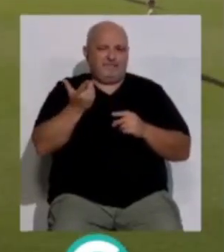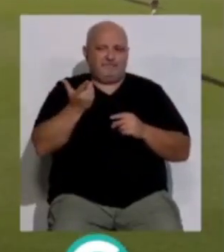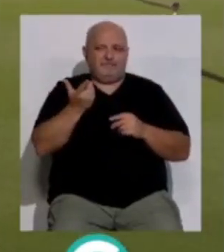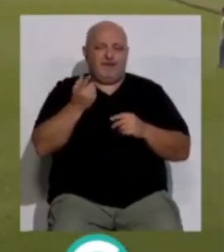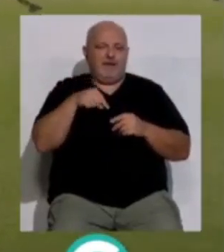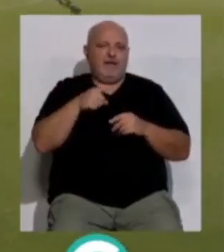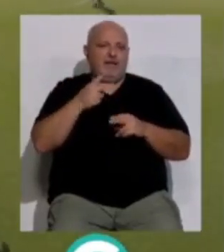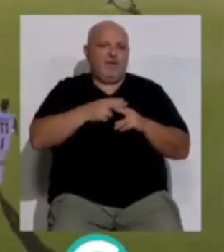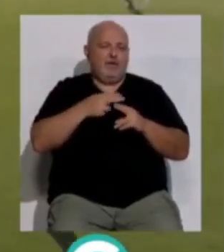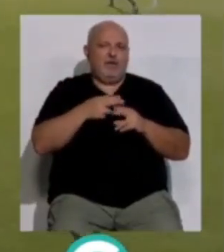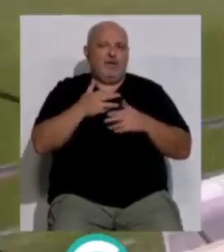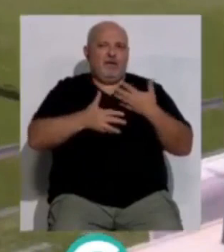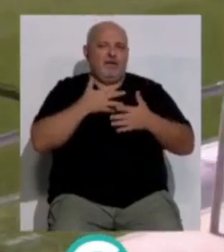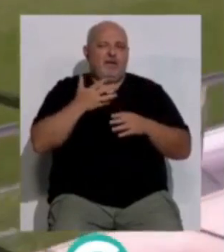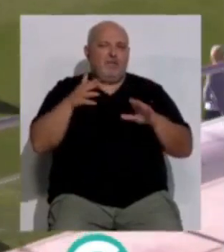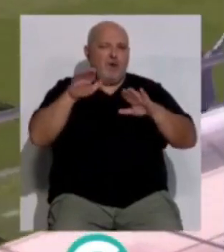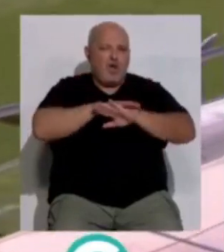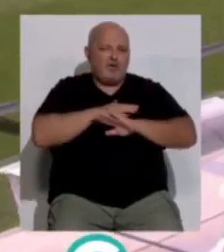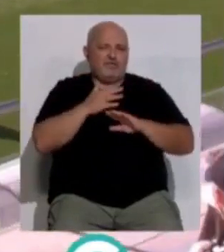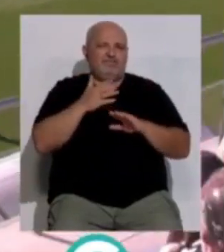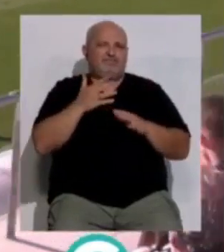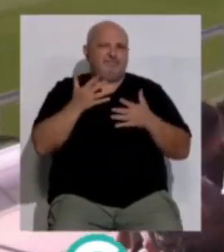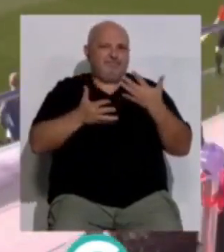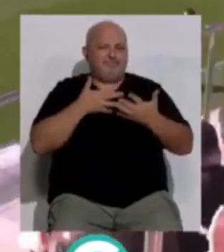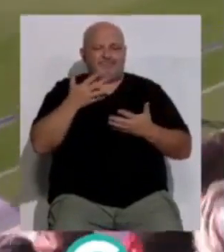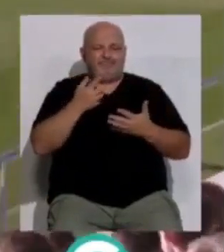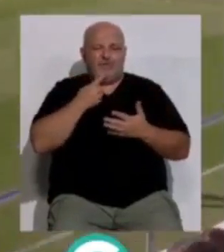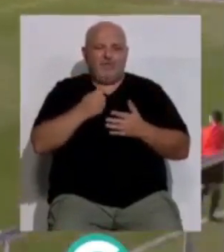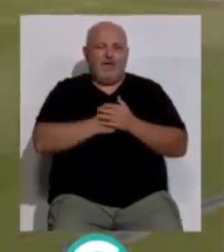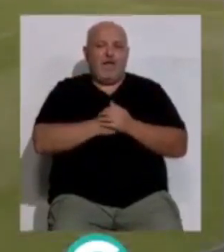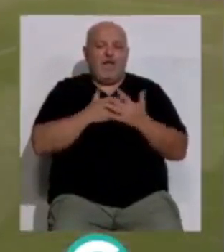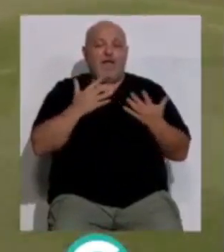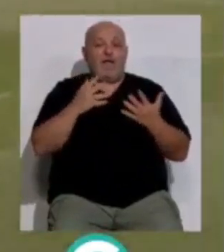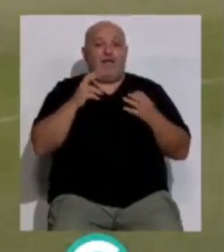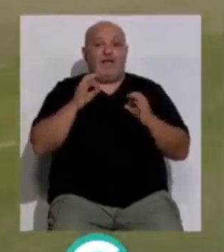kilómetros de acá después volver vuelven de noche es un tema complicado ahora hablando estrictamente